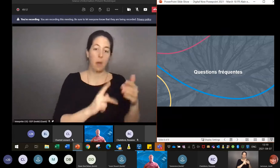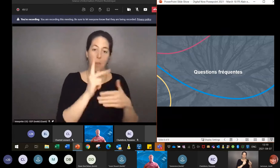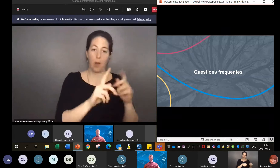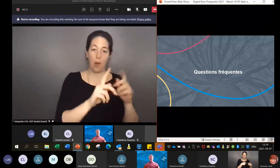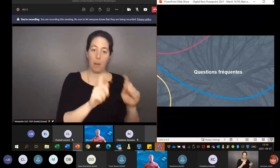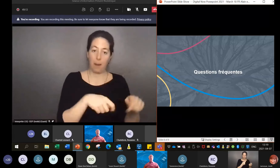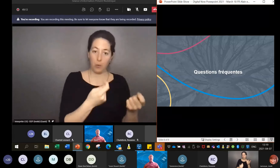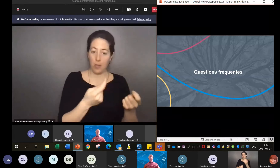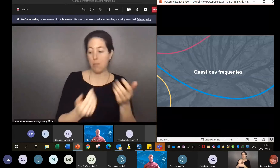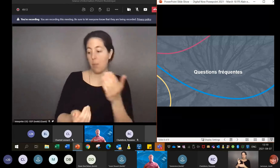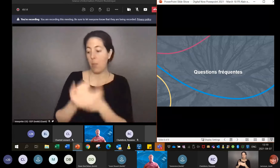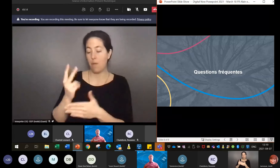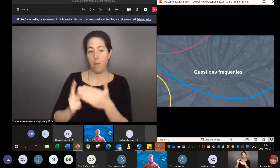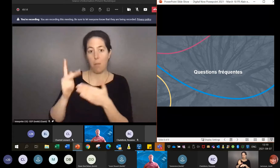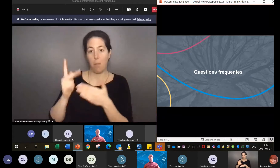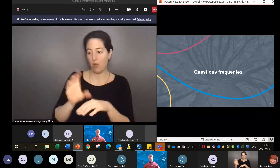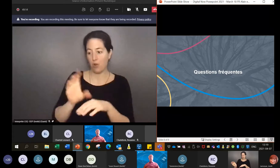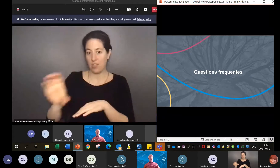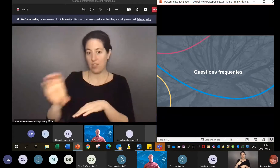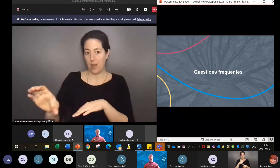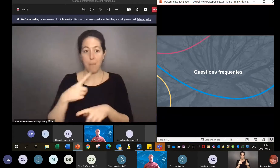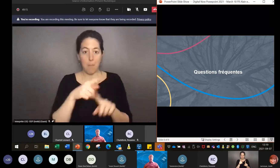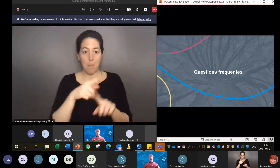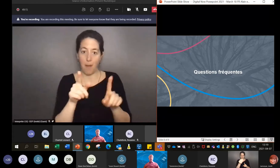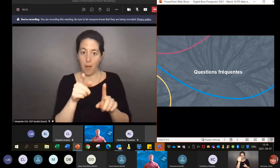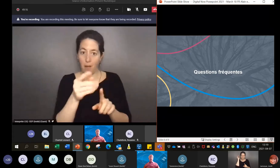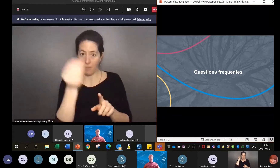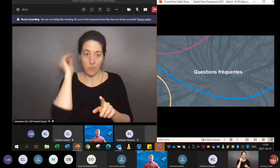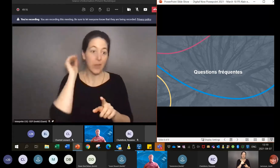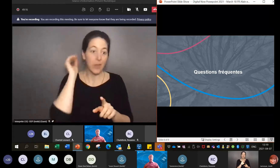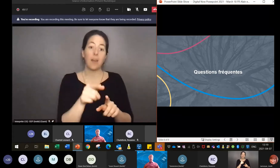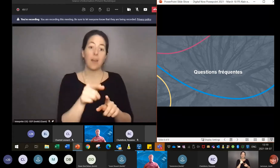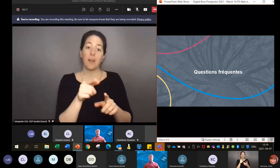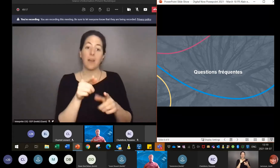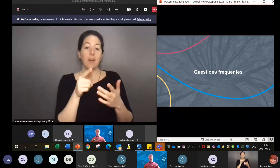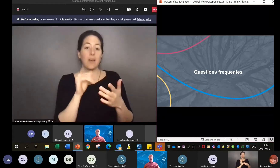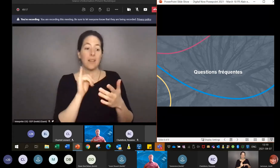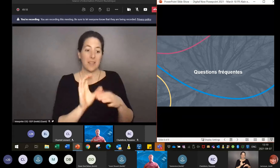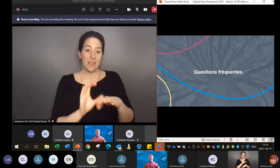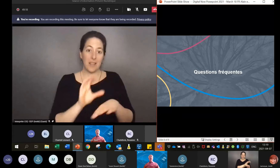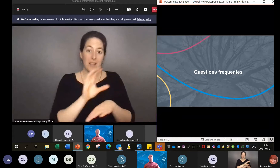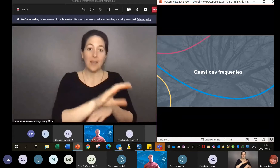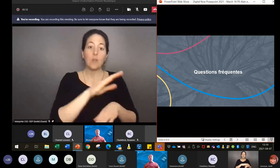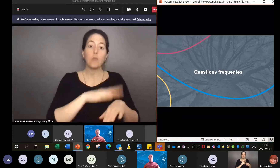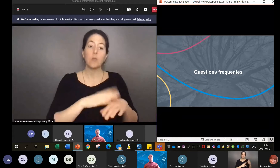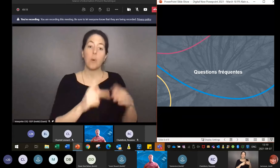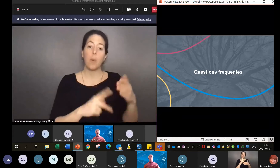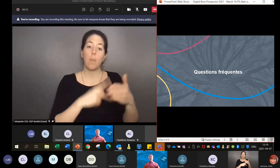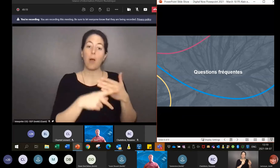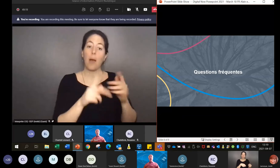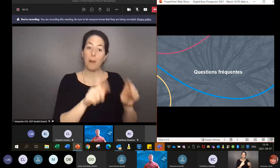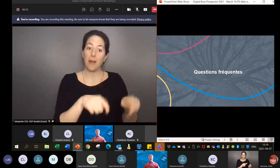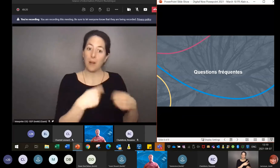les candidatures aux programmes réguliers comptent dans votre limite annuelle et